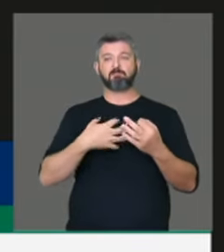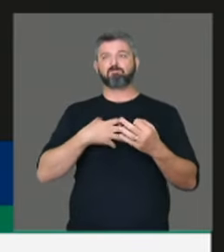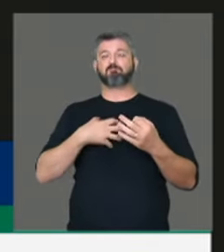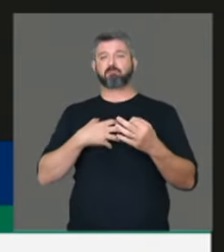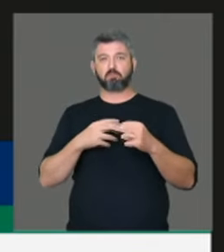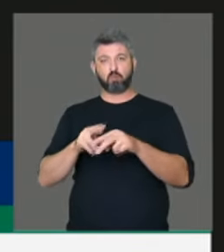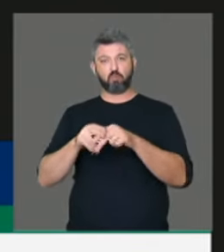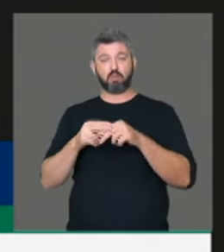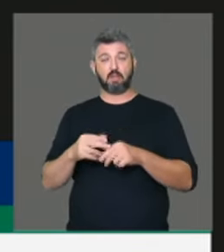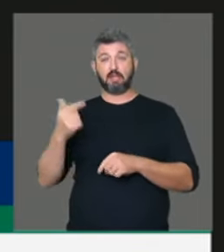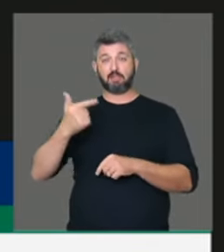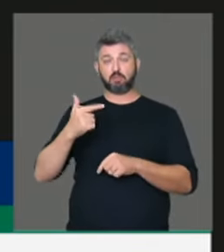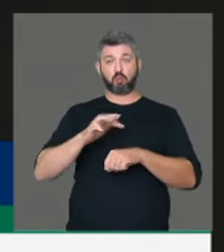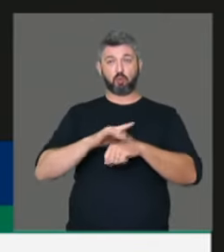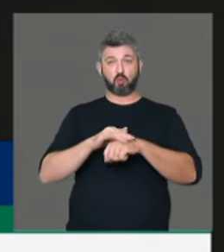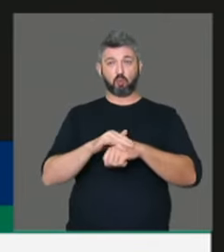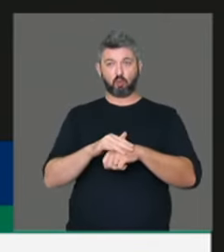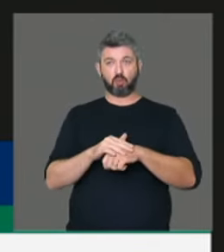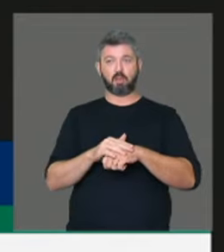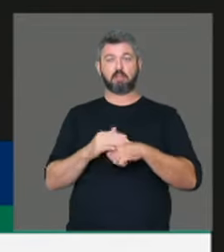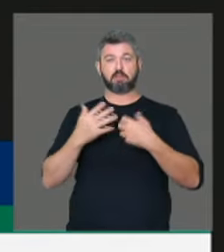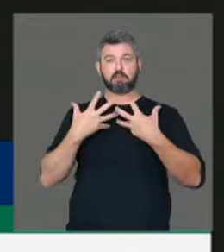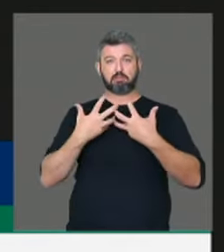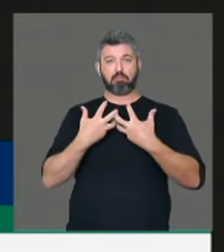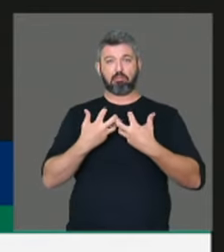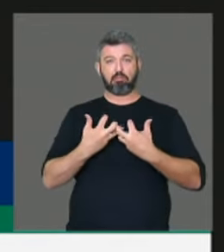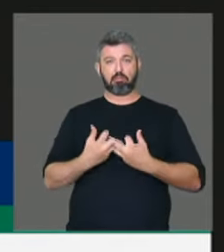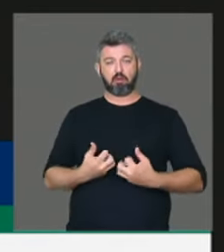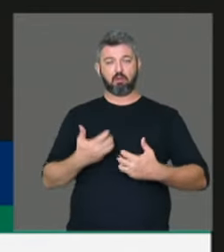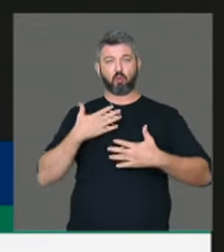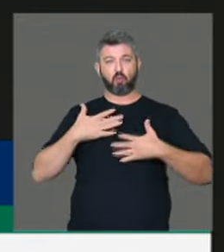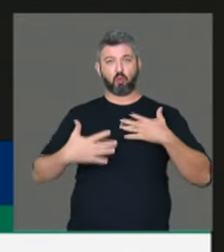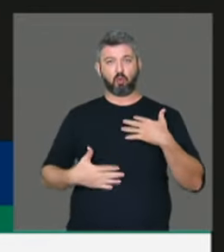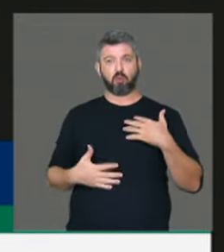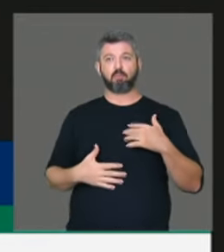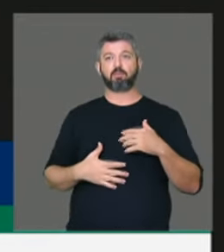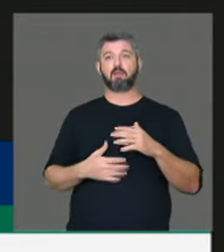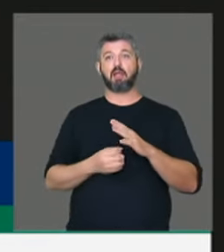SEGUNDA DOENÇA NEURO DEGENERATIVA EM NÚMEROS DE CASOS, CONTAMINO TE EM TORNO